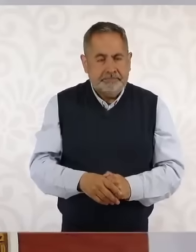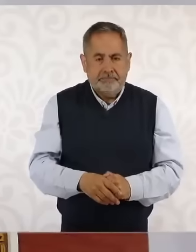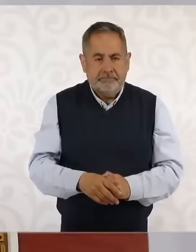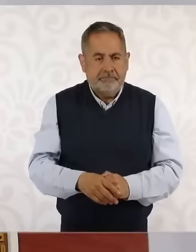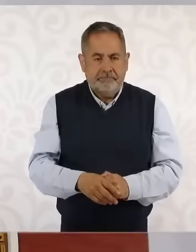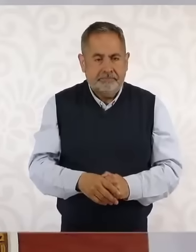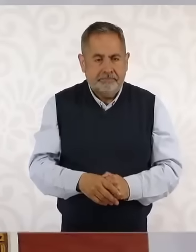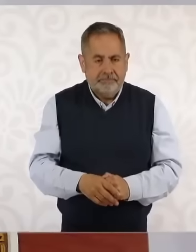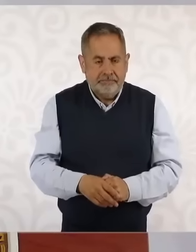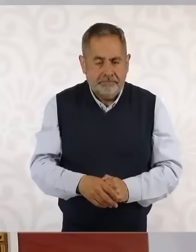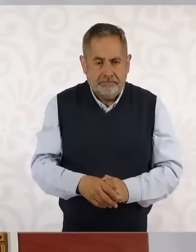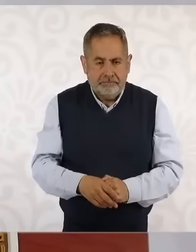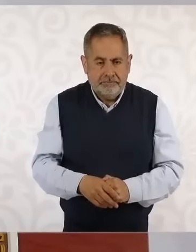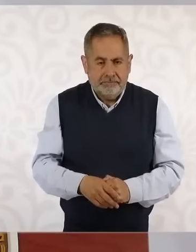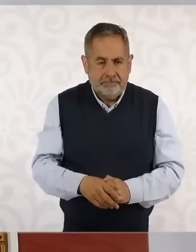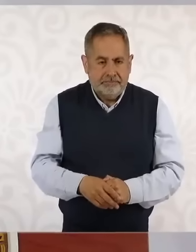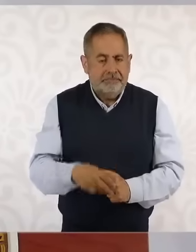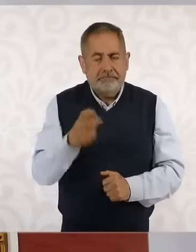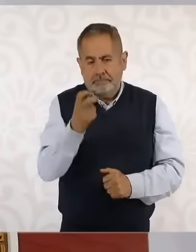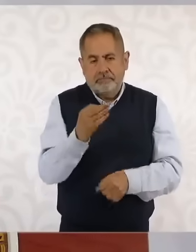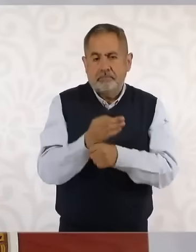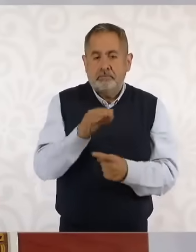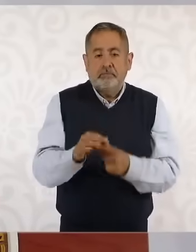Entonces, eh es un momento muy especial.